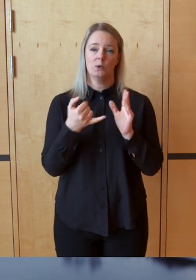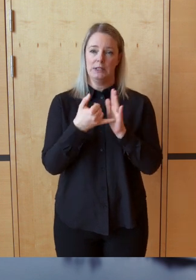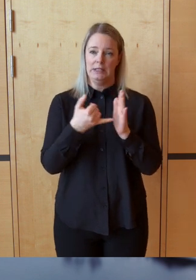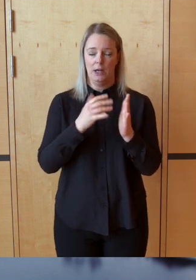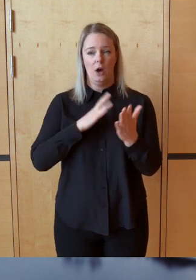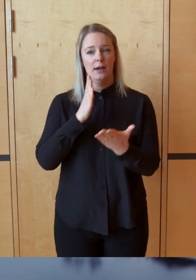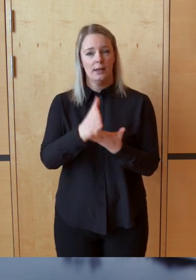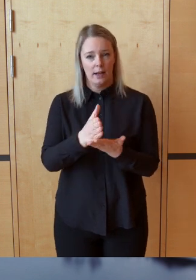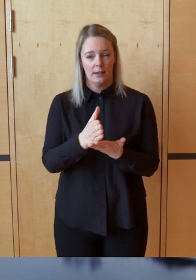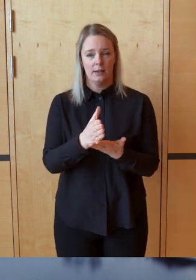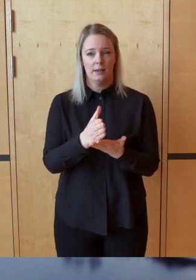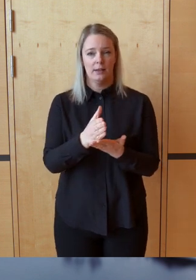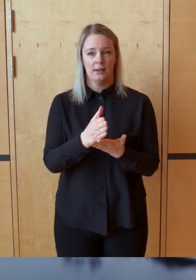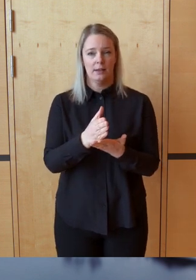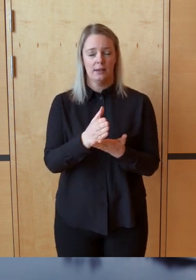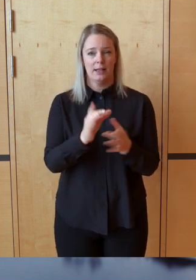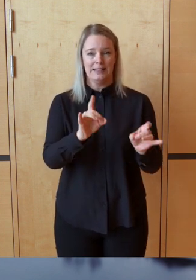Att slippa ta del av religion och så